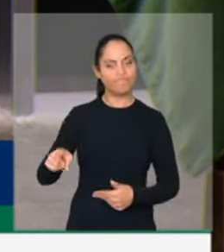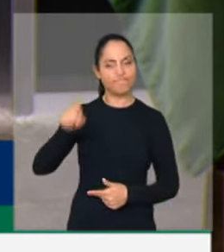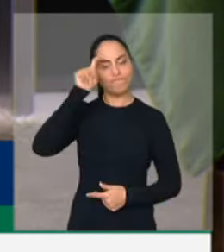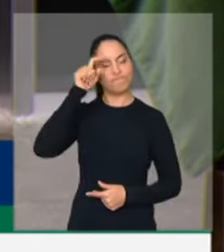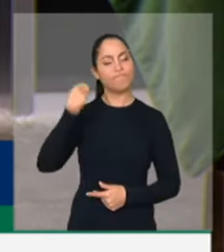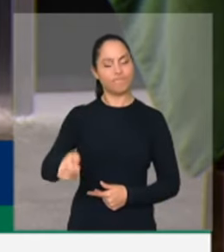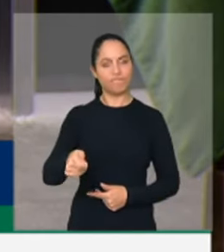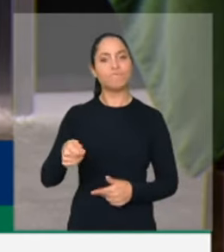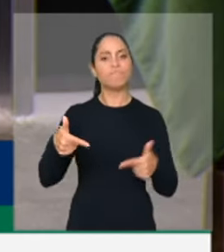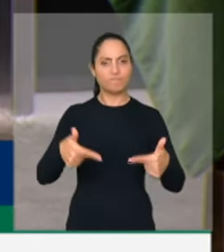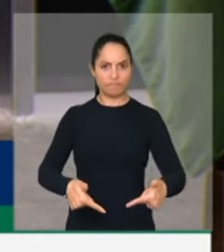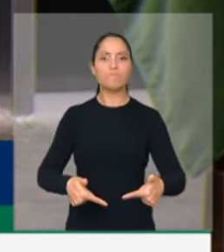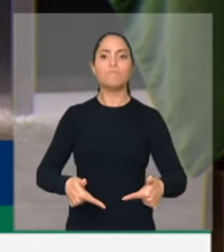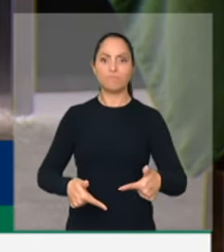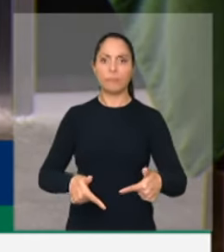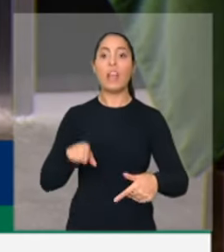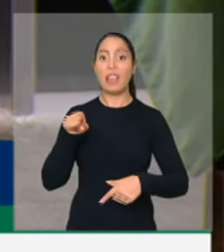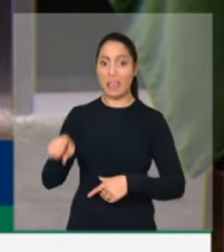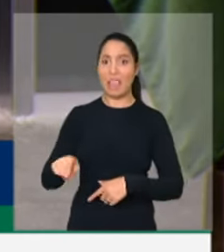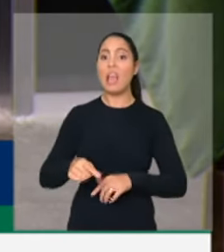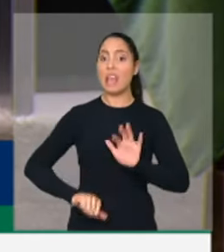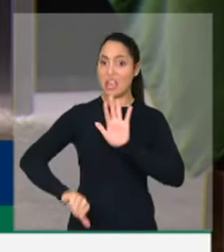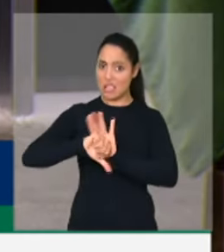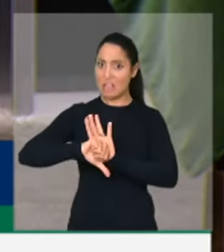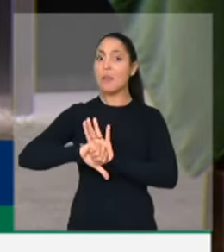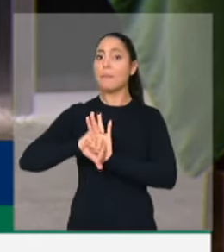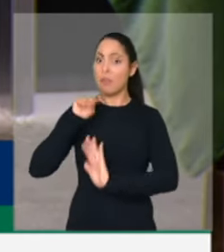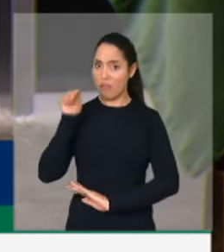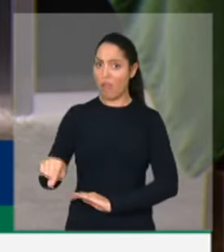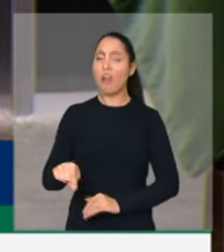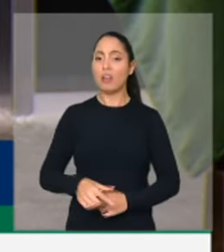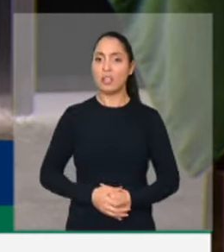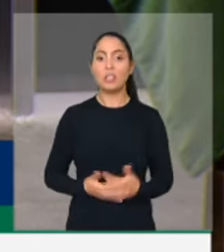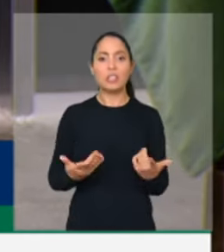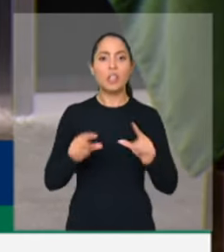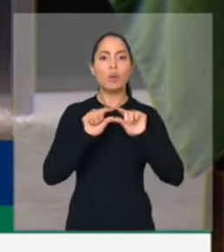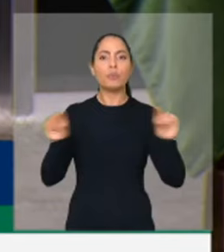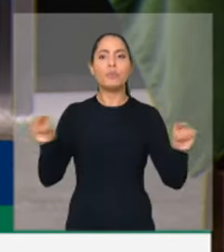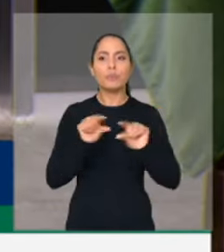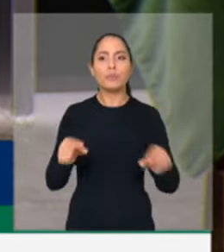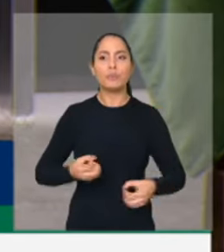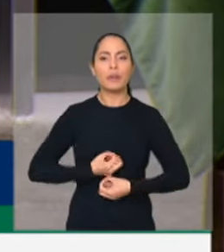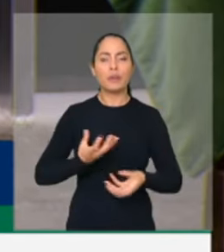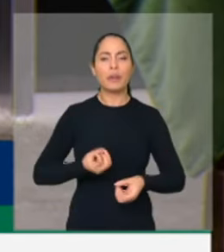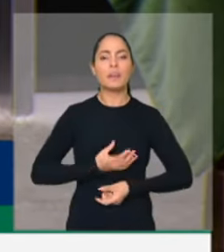EU QUERO AQUI, PARAFRASEAR O NOSSO QUERIDO COLEGA, DEPUTADO GLAUBER BRAGA, É UM JUIZ LADRÃO. ESSE MÊS DE MARÇO